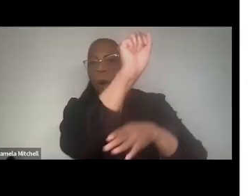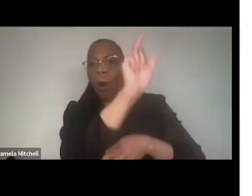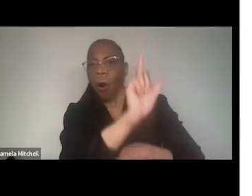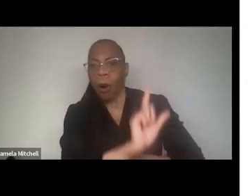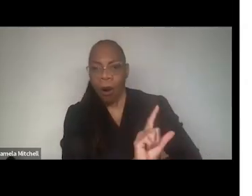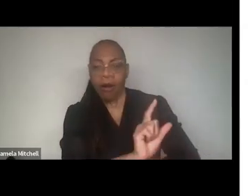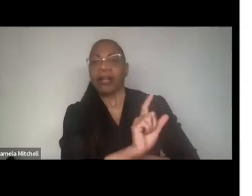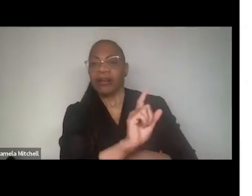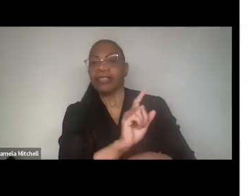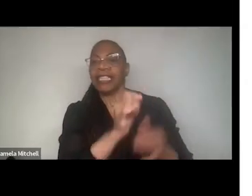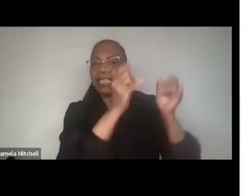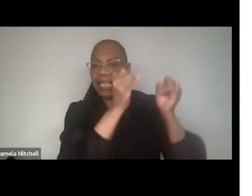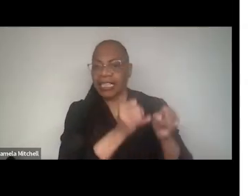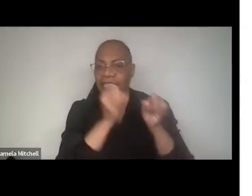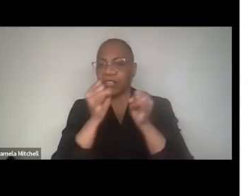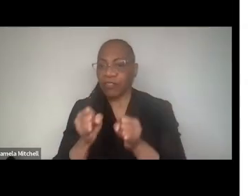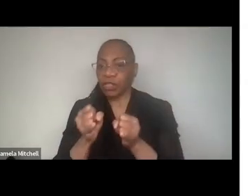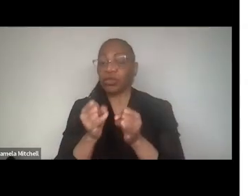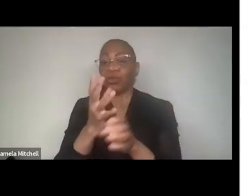y sabemos que son válidas para identificar ese historial.